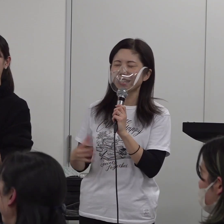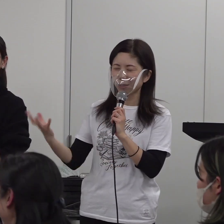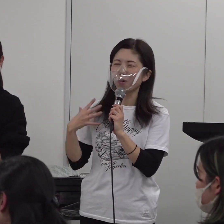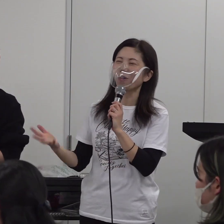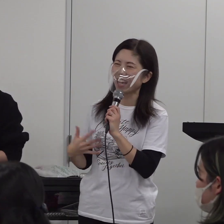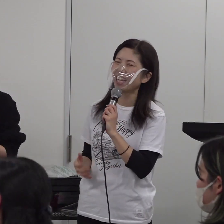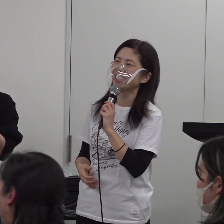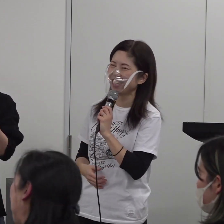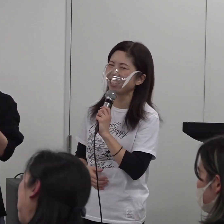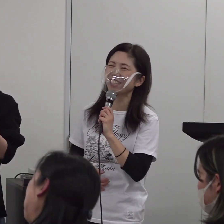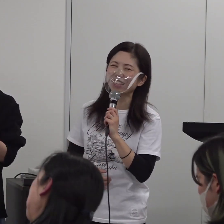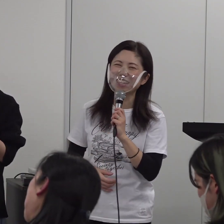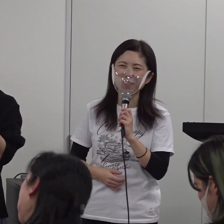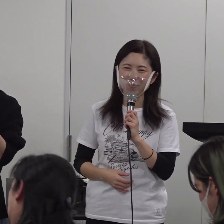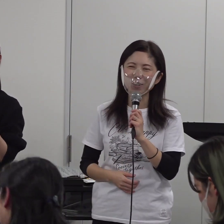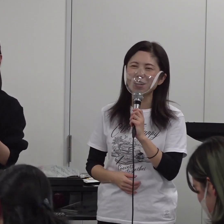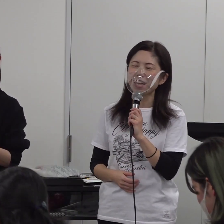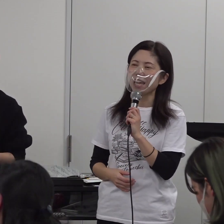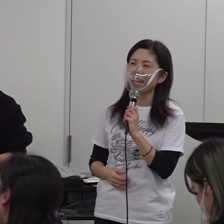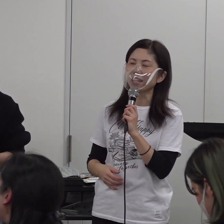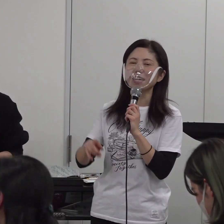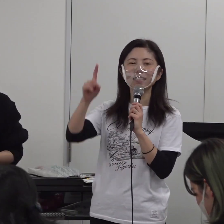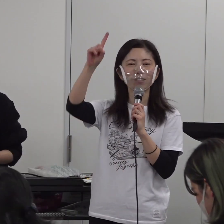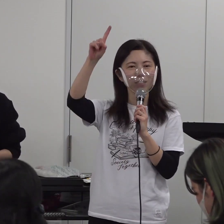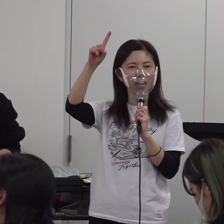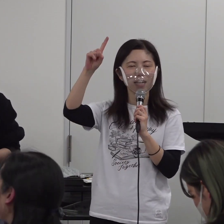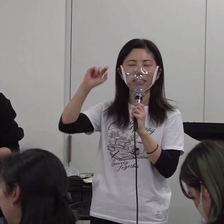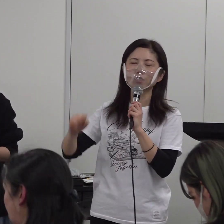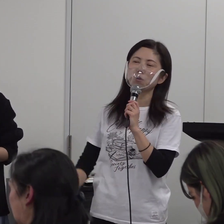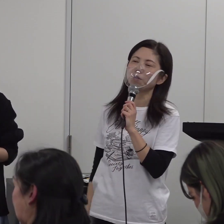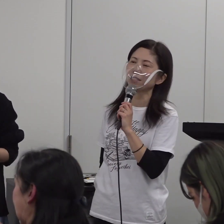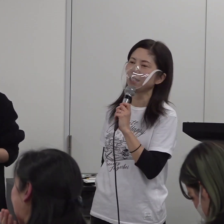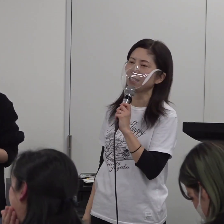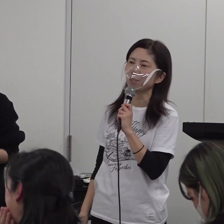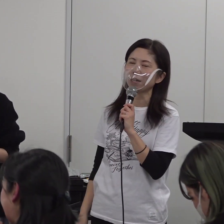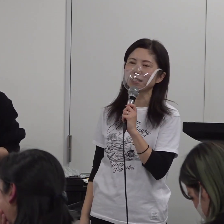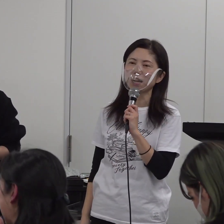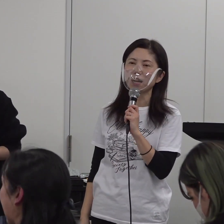いつもこんな感じなんですけれども大切な 質問忘れていました